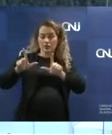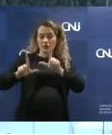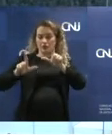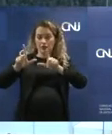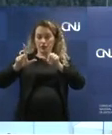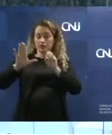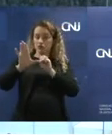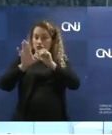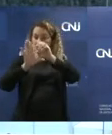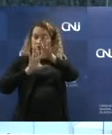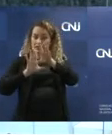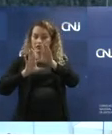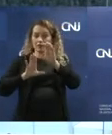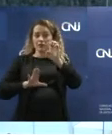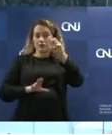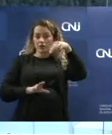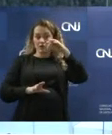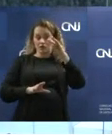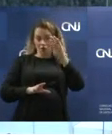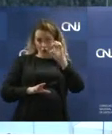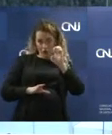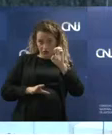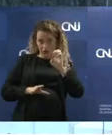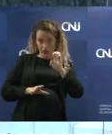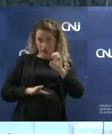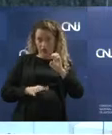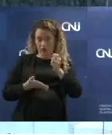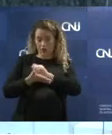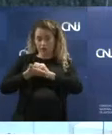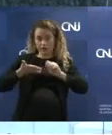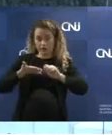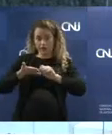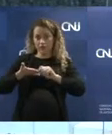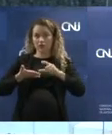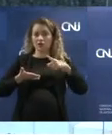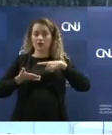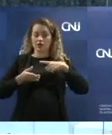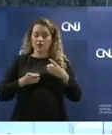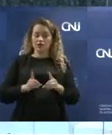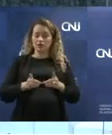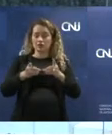o reconhecimento de assinatura eletrônica no Brasil. Muito obrigada!